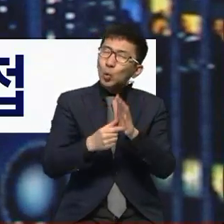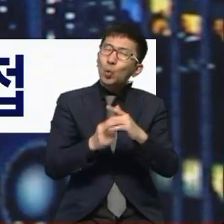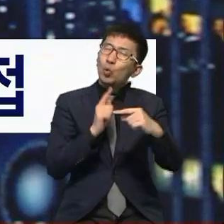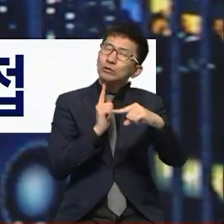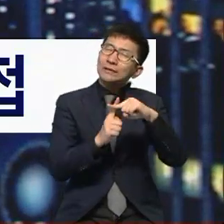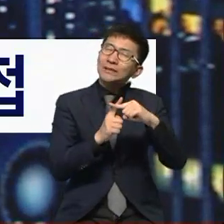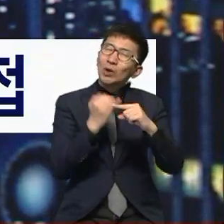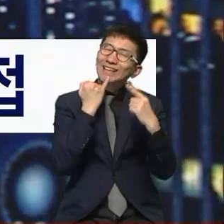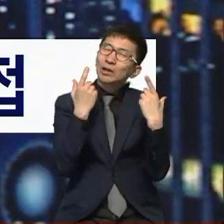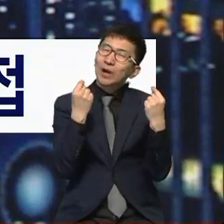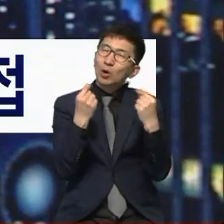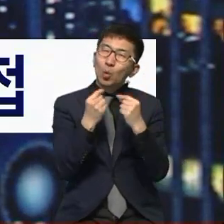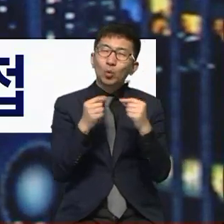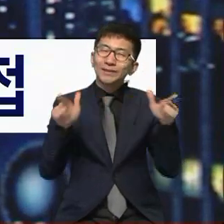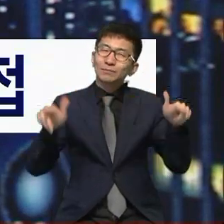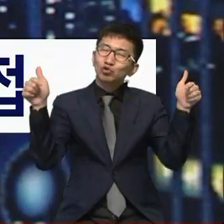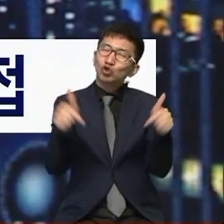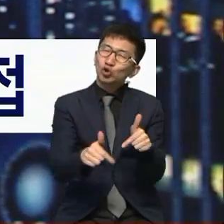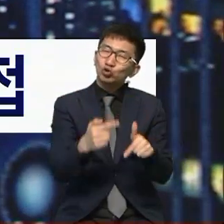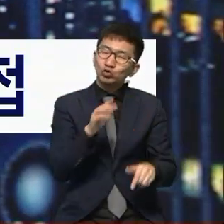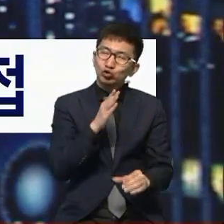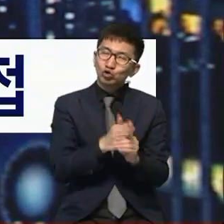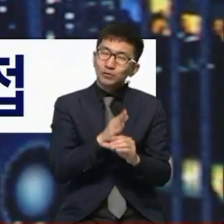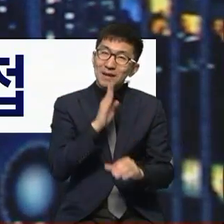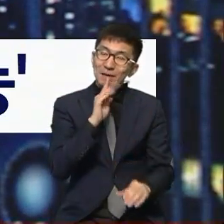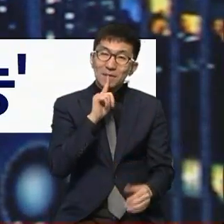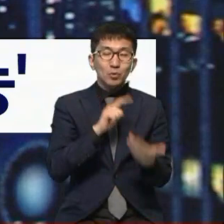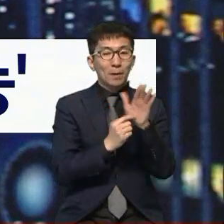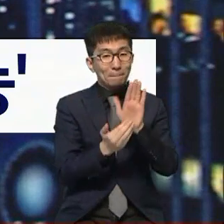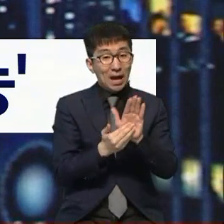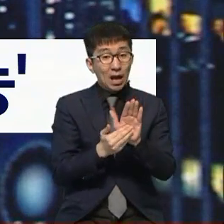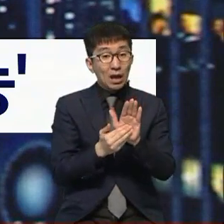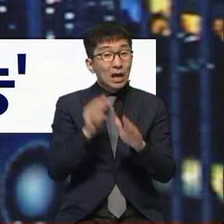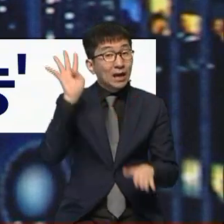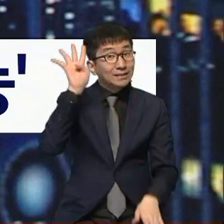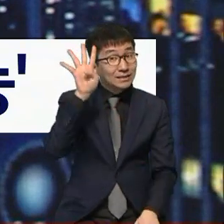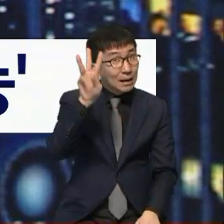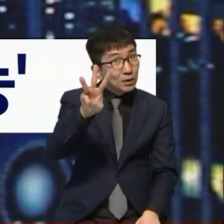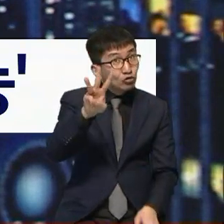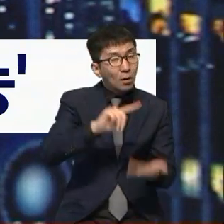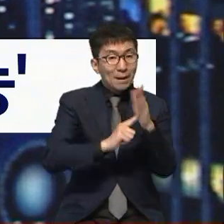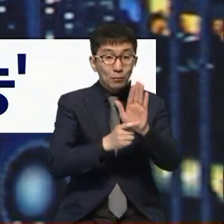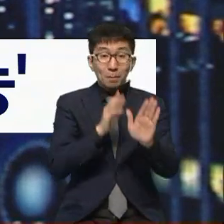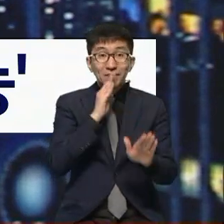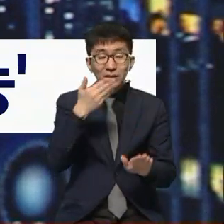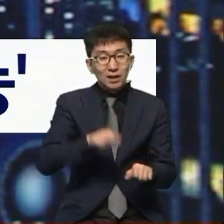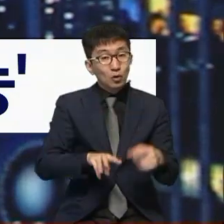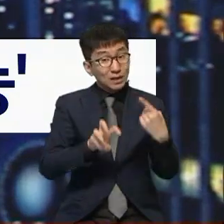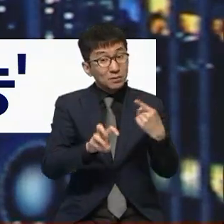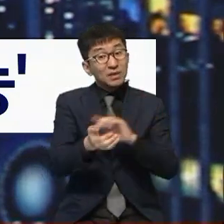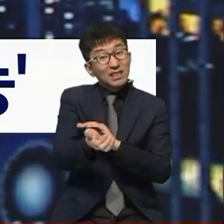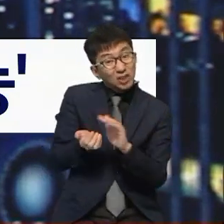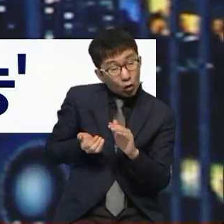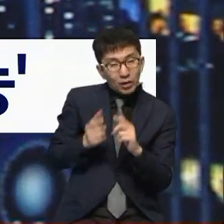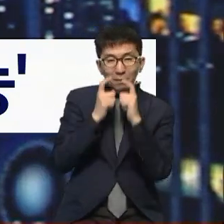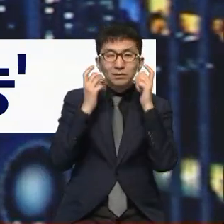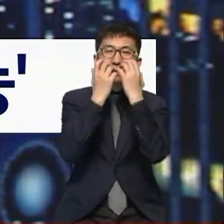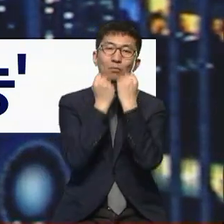예상과 더근접하게 나타나고 있어서 발표까지 사흘 남았는데 리포트에서 예상했던 30일보다 더 빨리 푸는 쪽으로